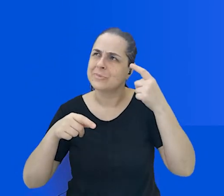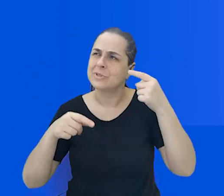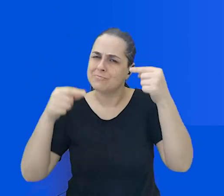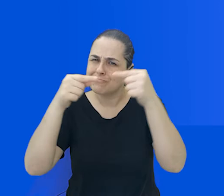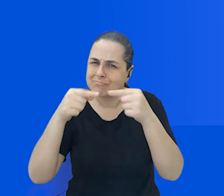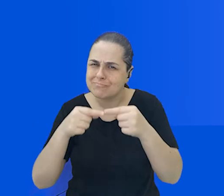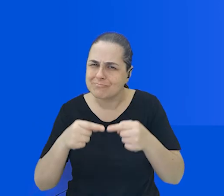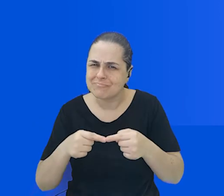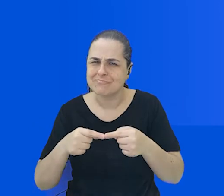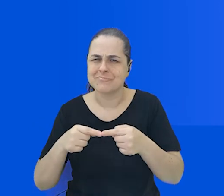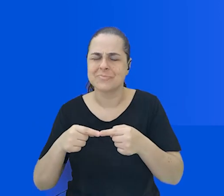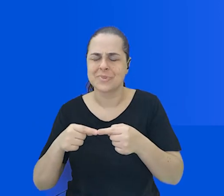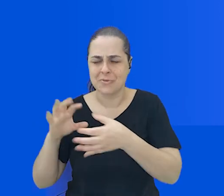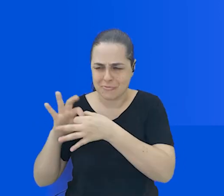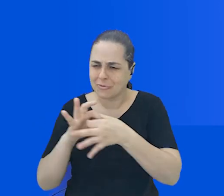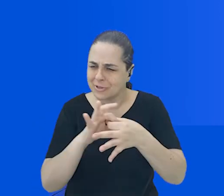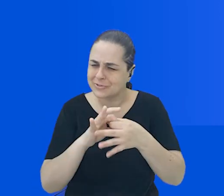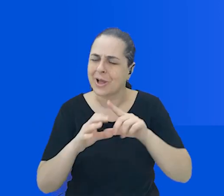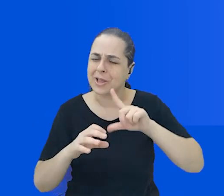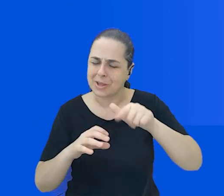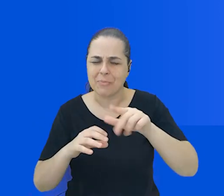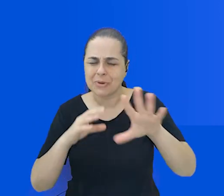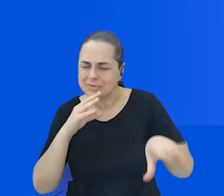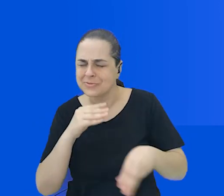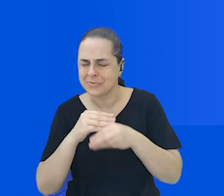pedir pra você fechar com alguns pontos.